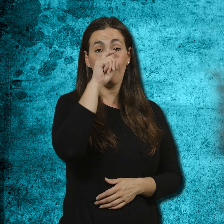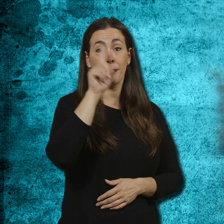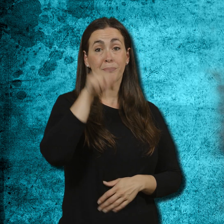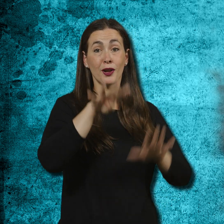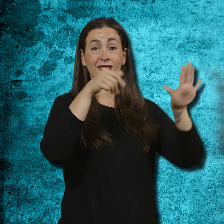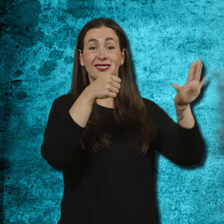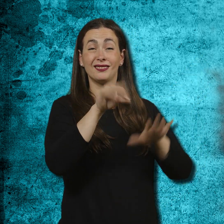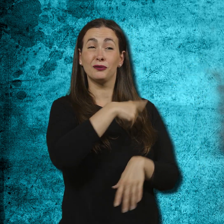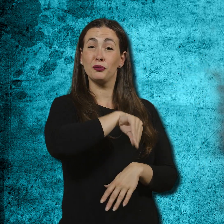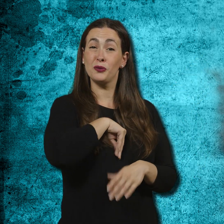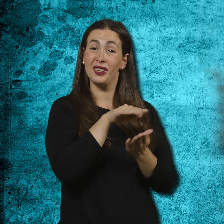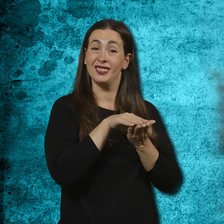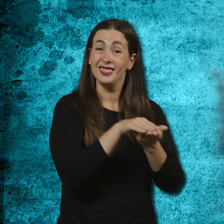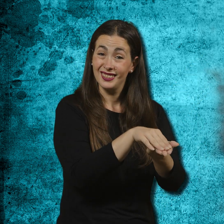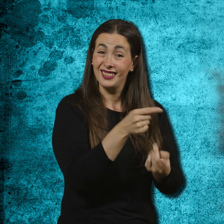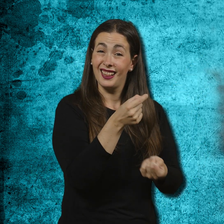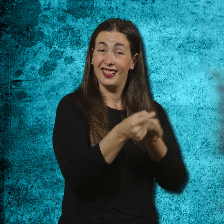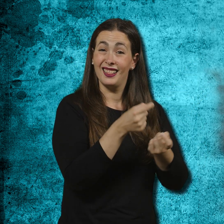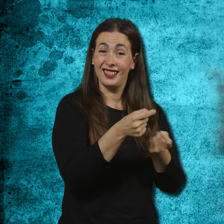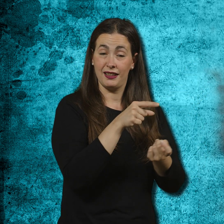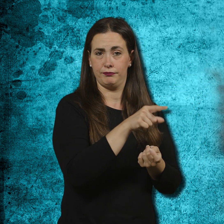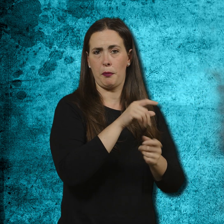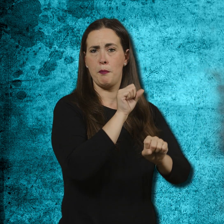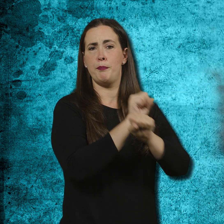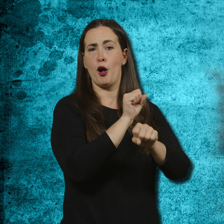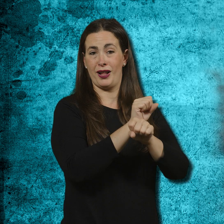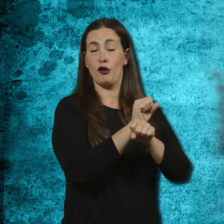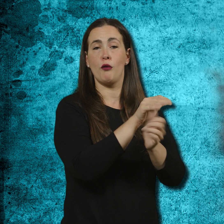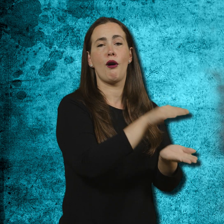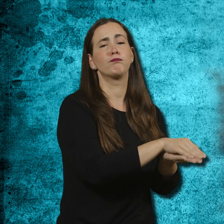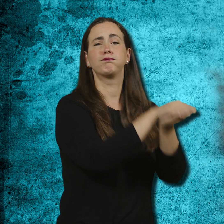En 1960 les seves restes van ser traslladades des del cementiri del Poblenou,